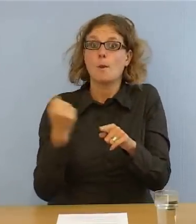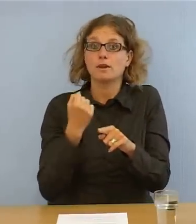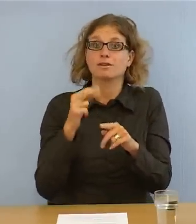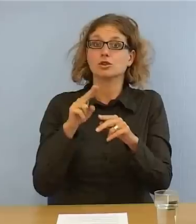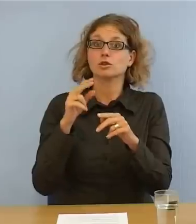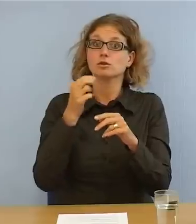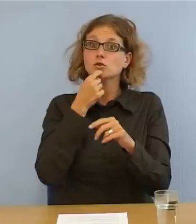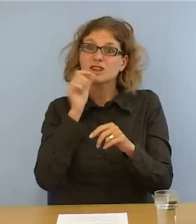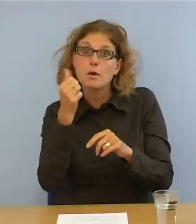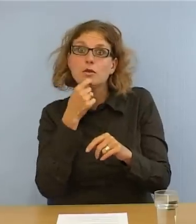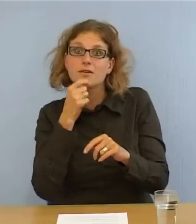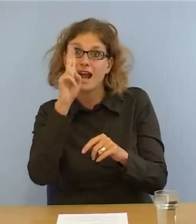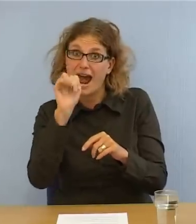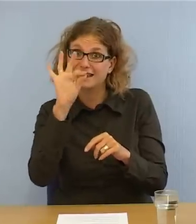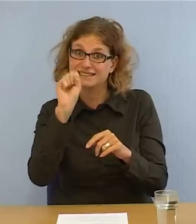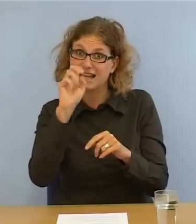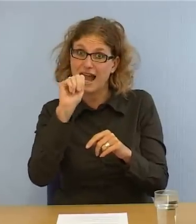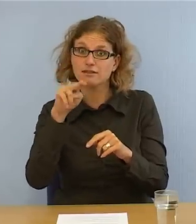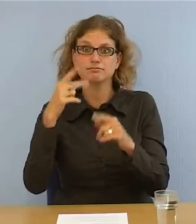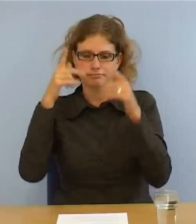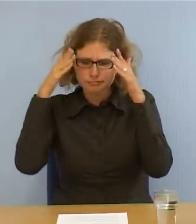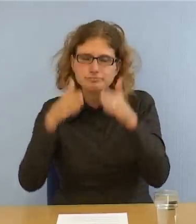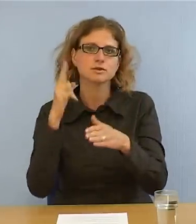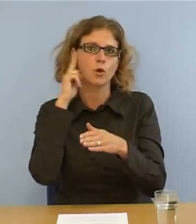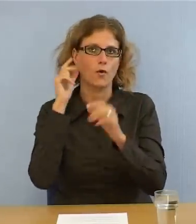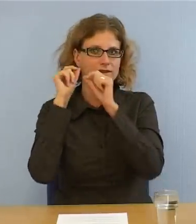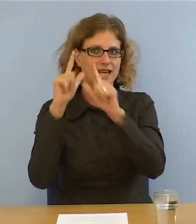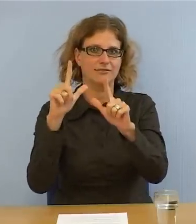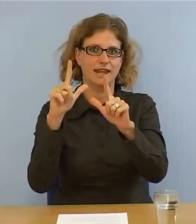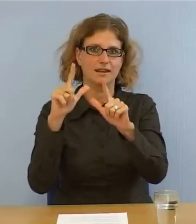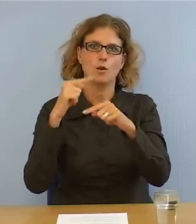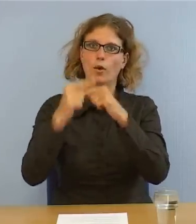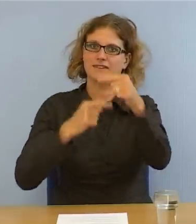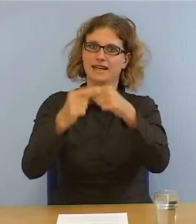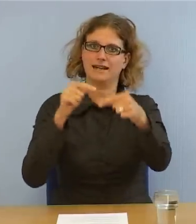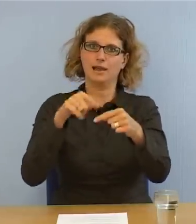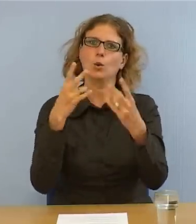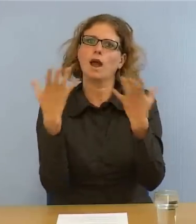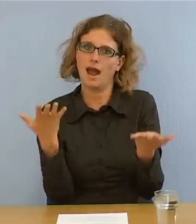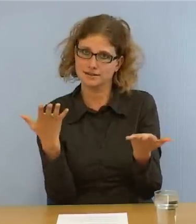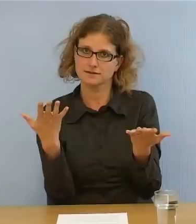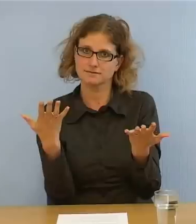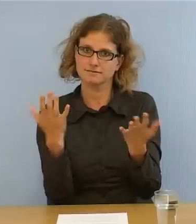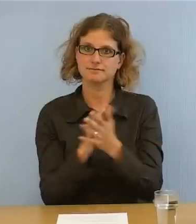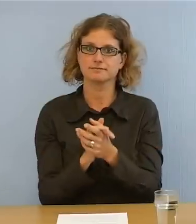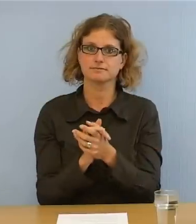Dit komt omdat het nieuwe nummer van Het Sein over DovenTV en de ontwikkelingen gaat.